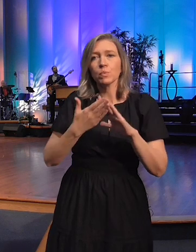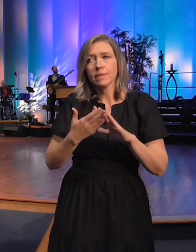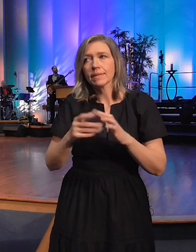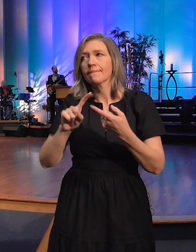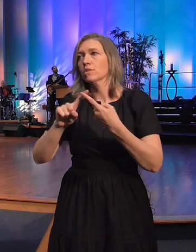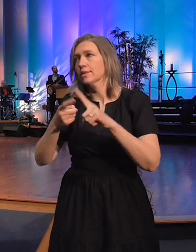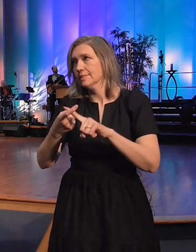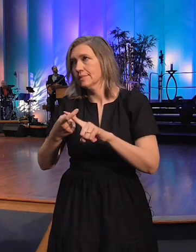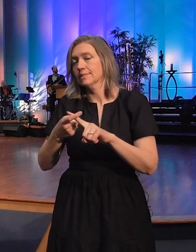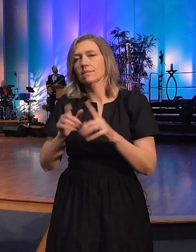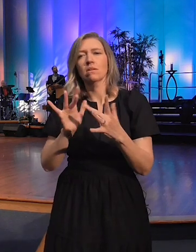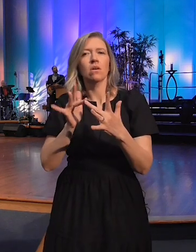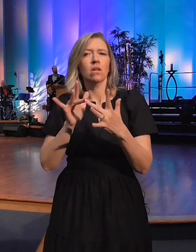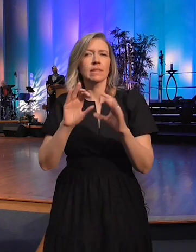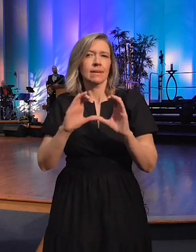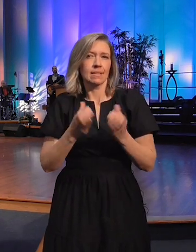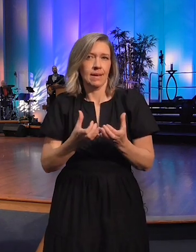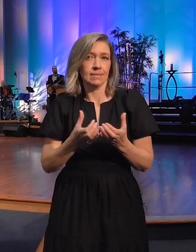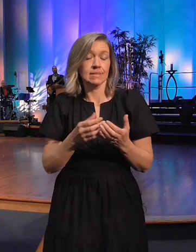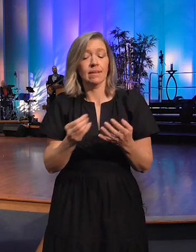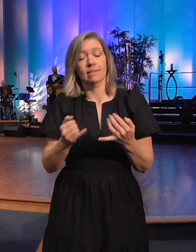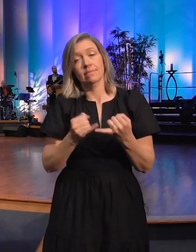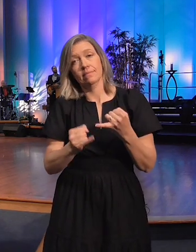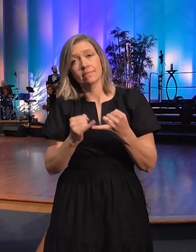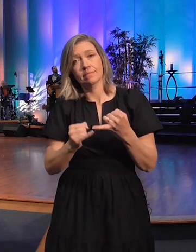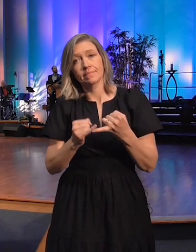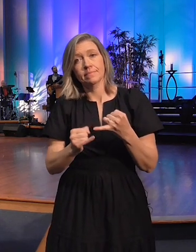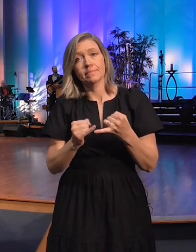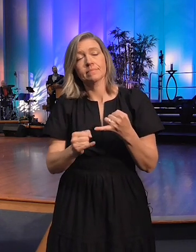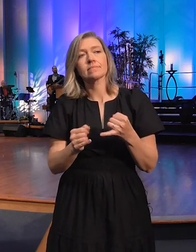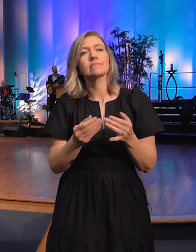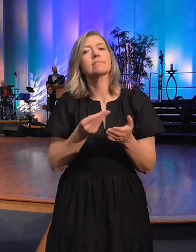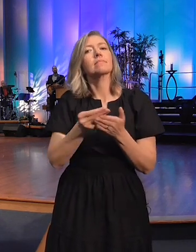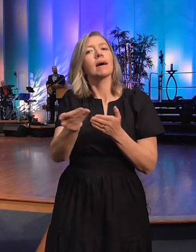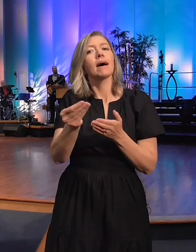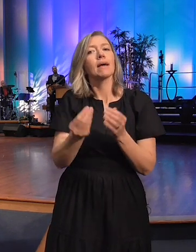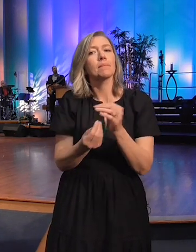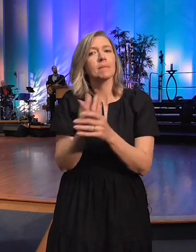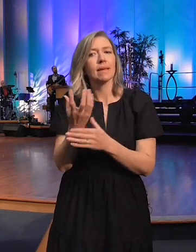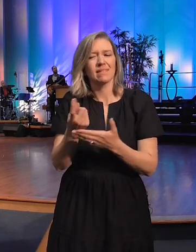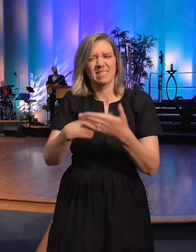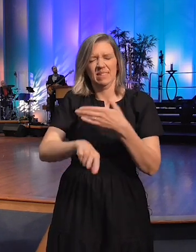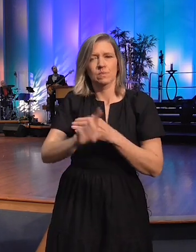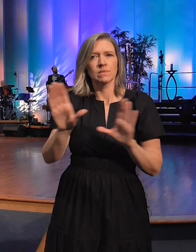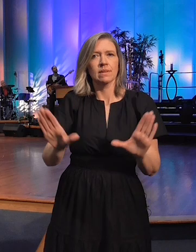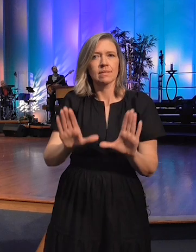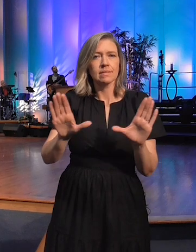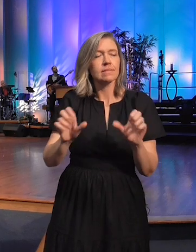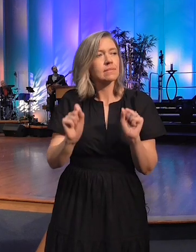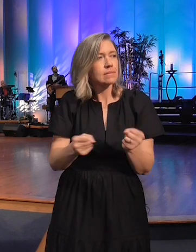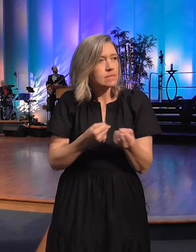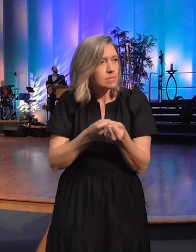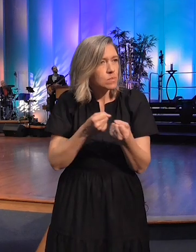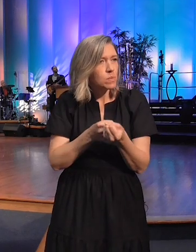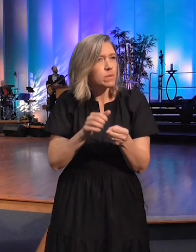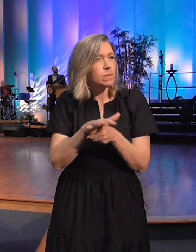clase en línea y, finalmente, comprar una planta el próximo domingo y apoyar a nuestras escuelas, eso comenzará en el